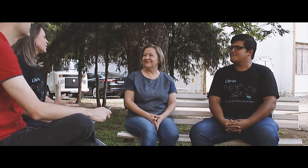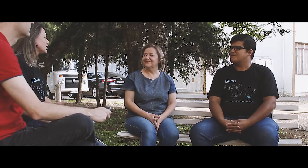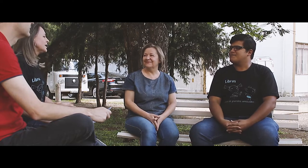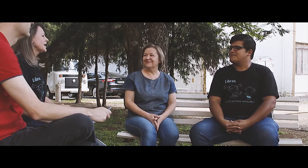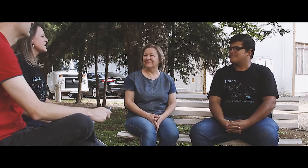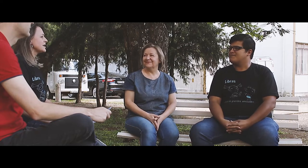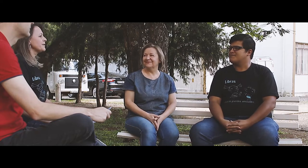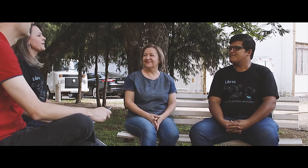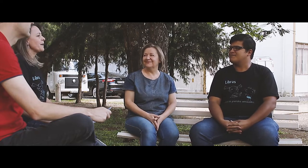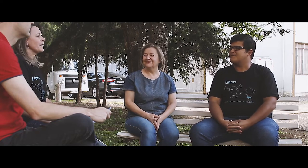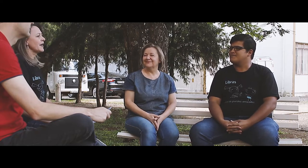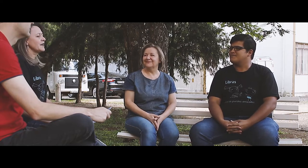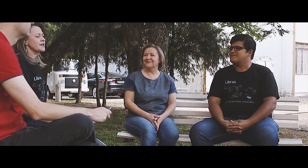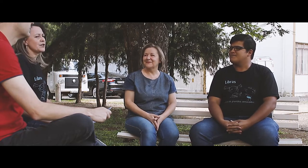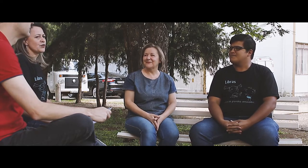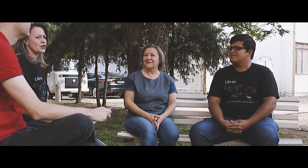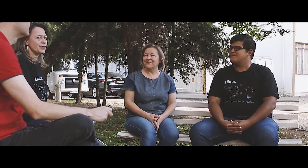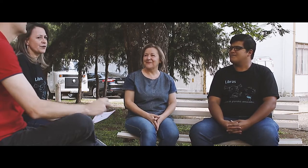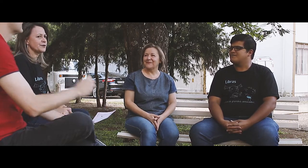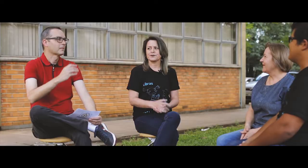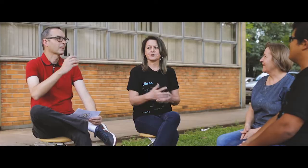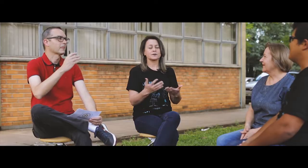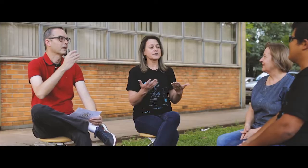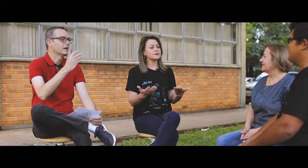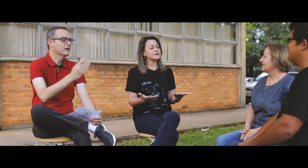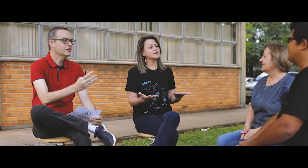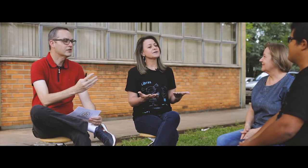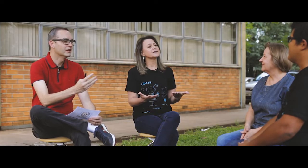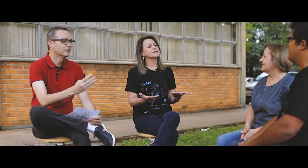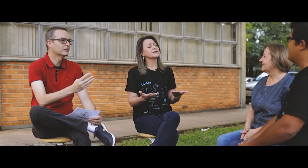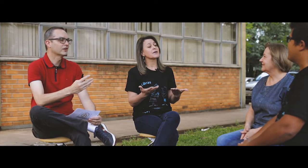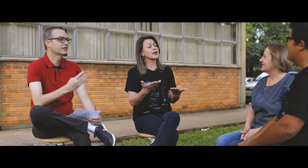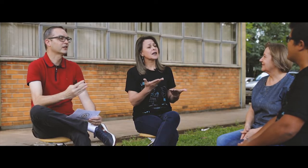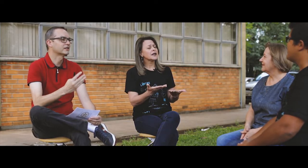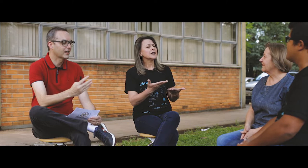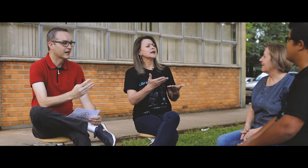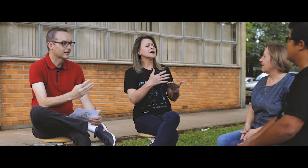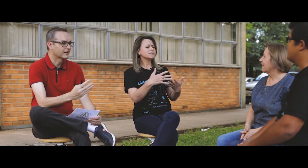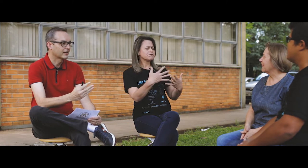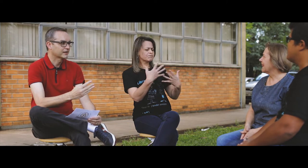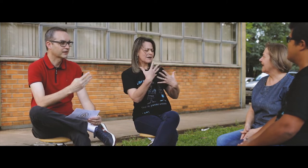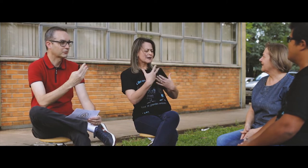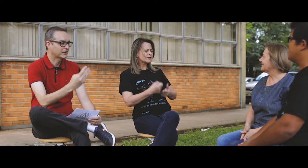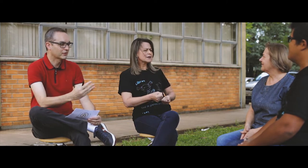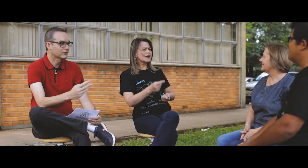surdes e deficiente auditivo. Este não se aceitar esta expressão que